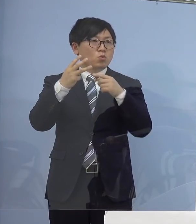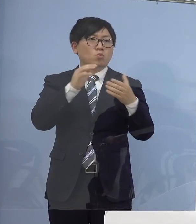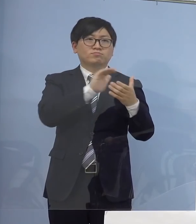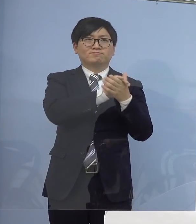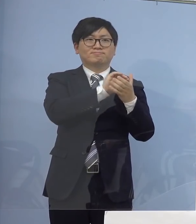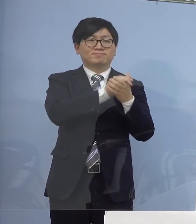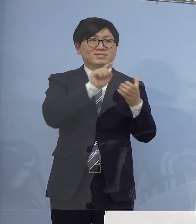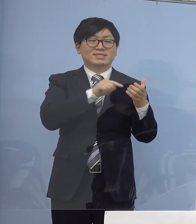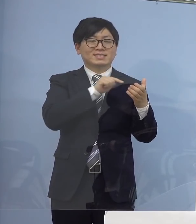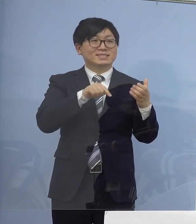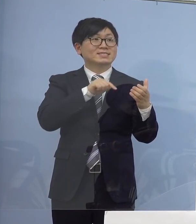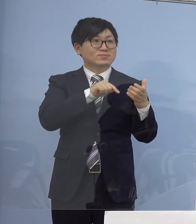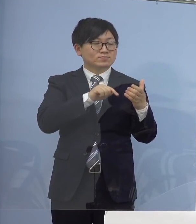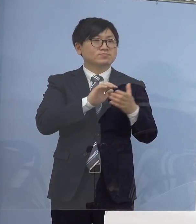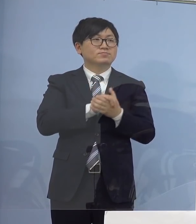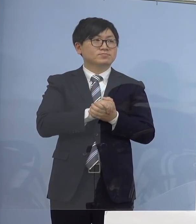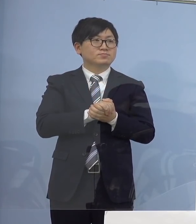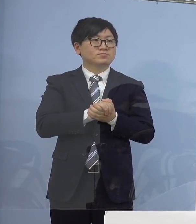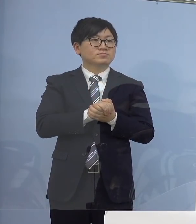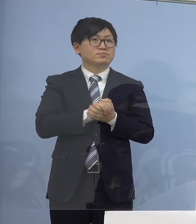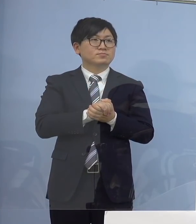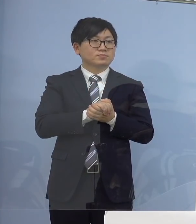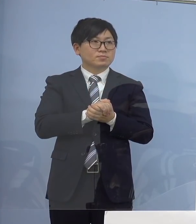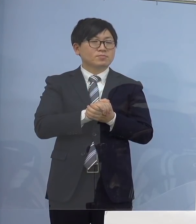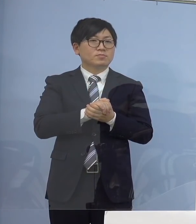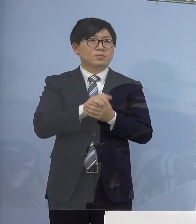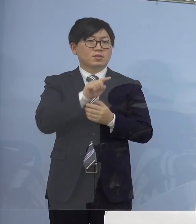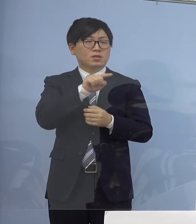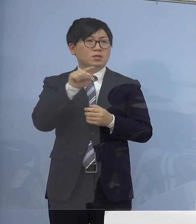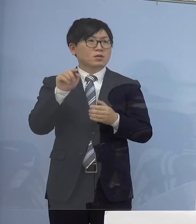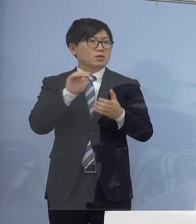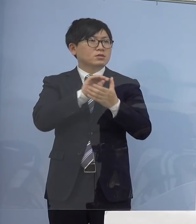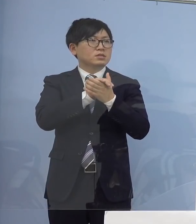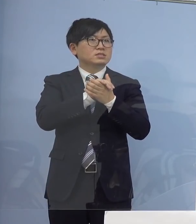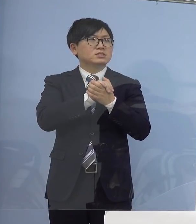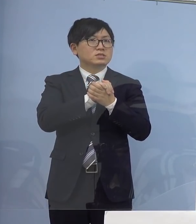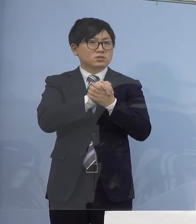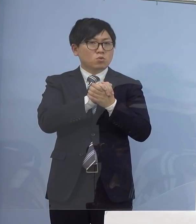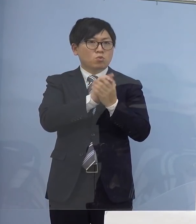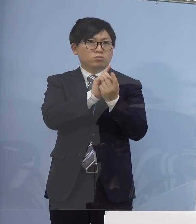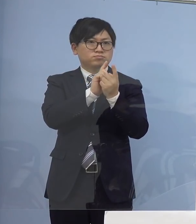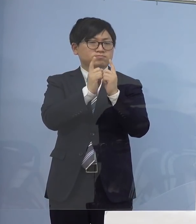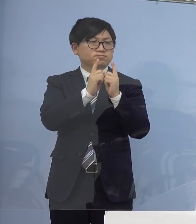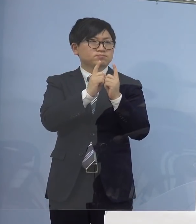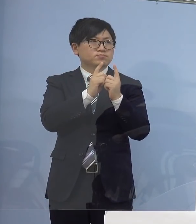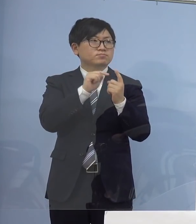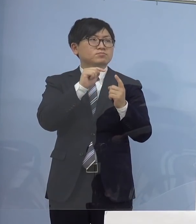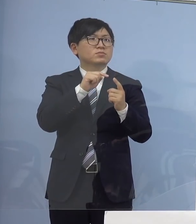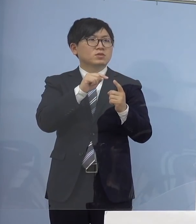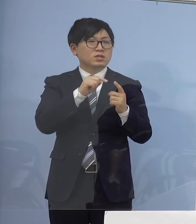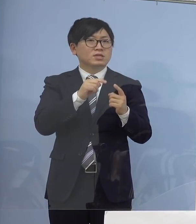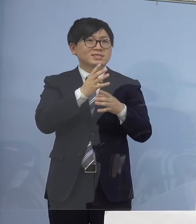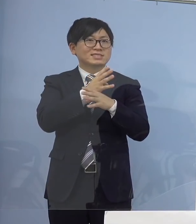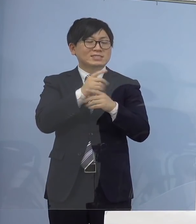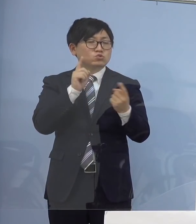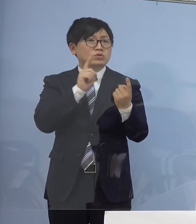ただこの知人の方との接触は 感染可能期間外ということになっております